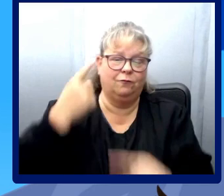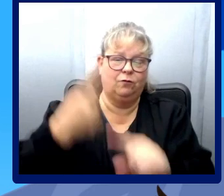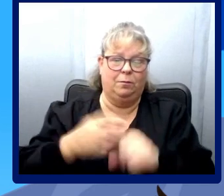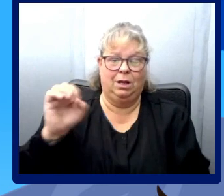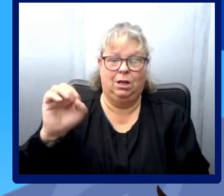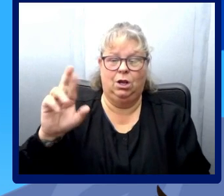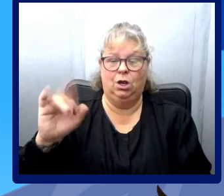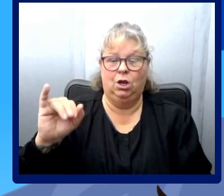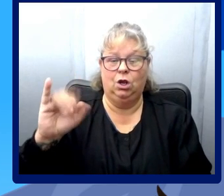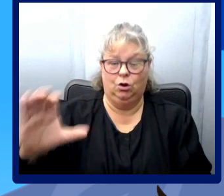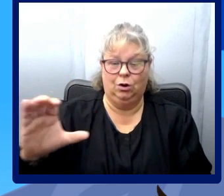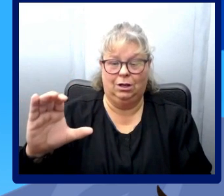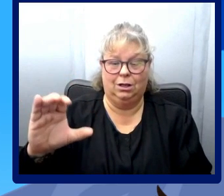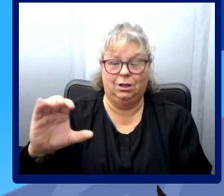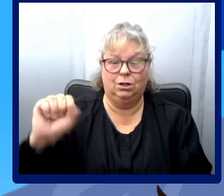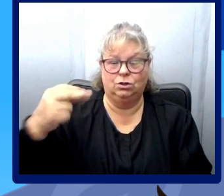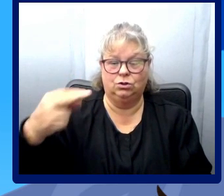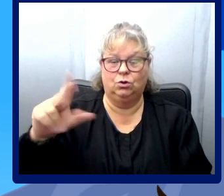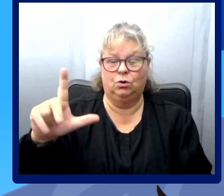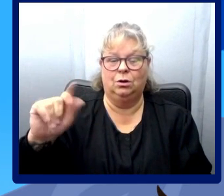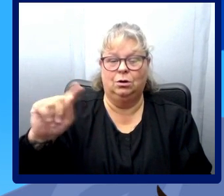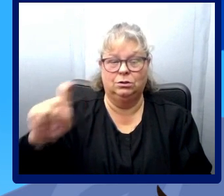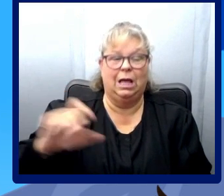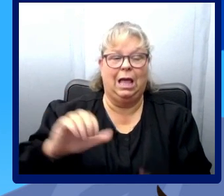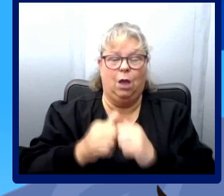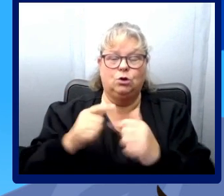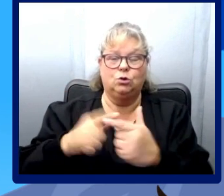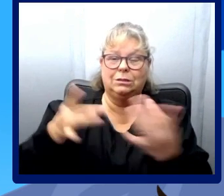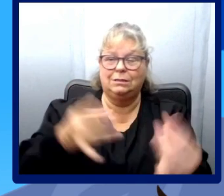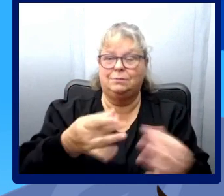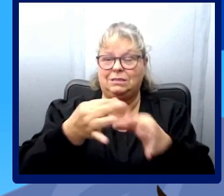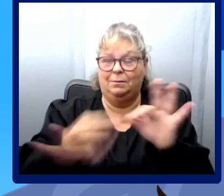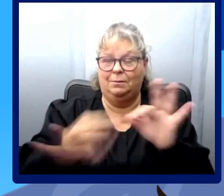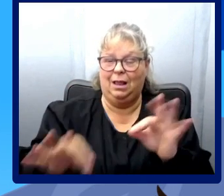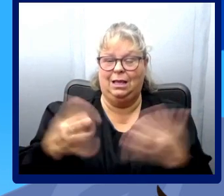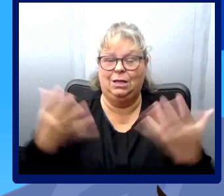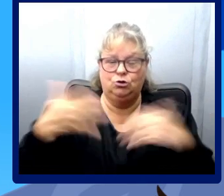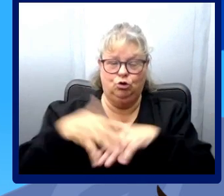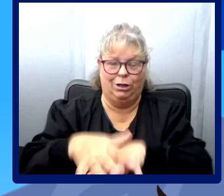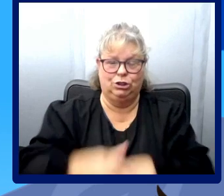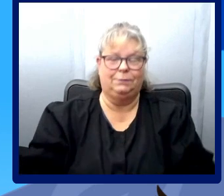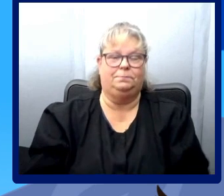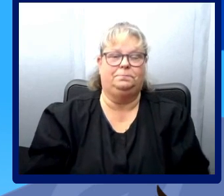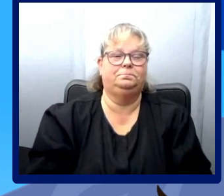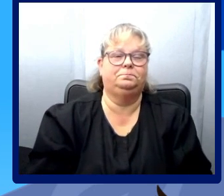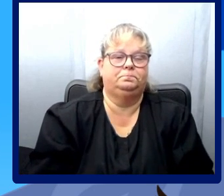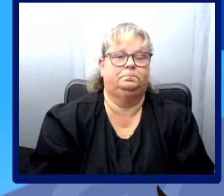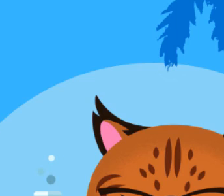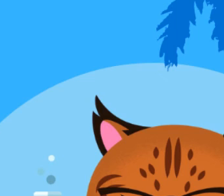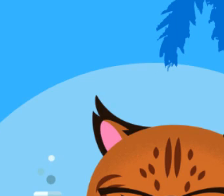sobre el uso de flujo para simplificar la integración. Gracias de nuevo. Gracias